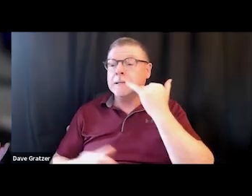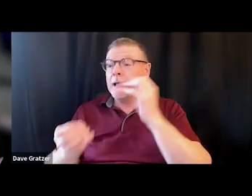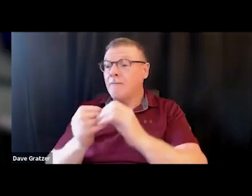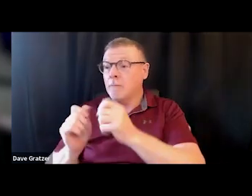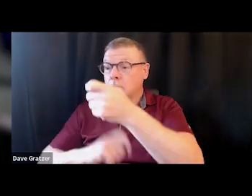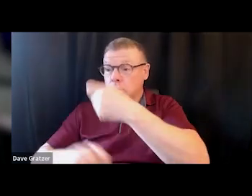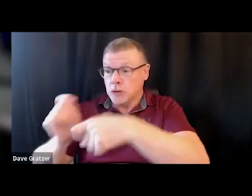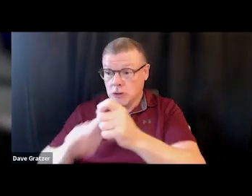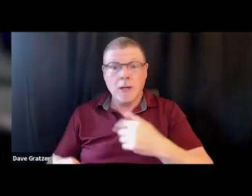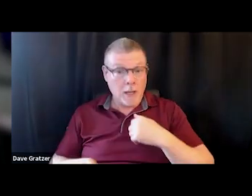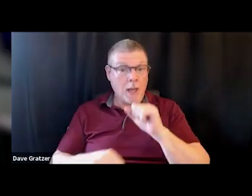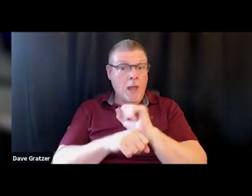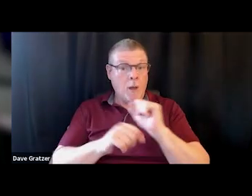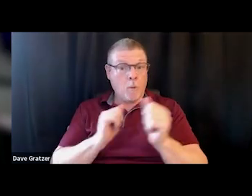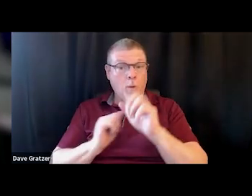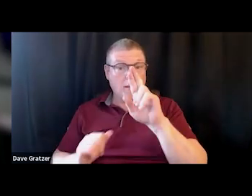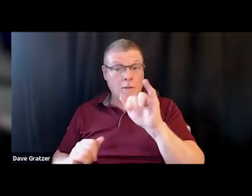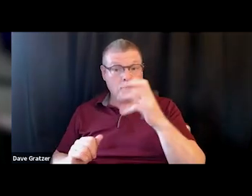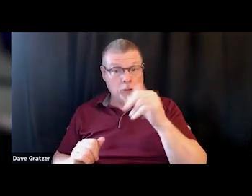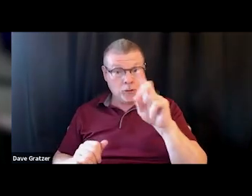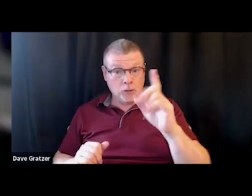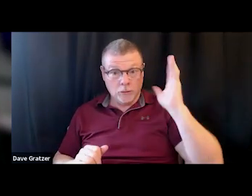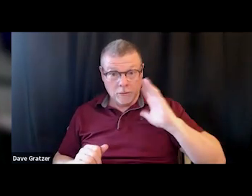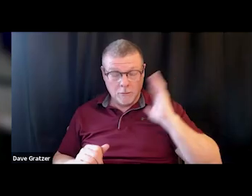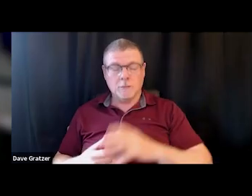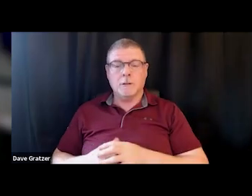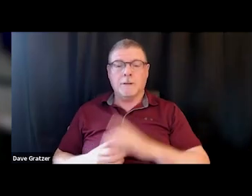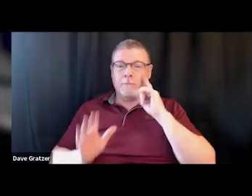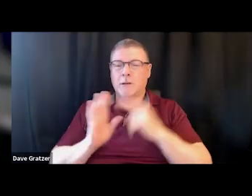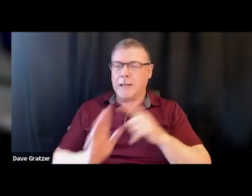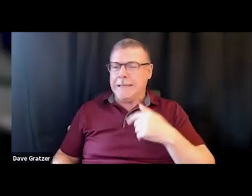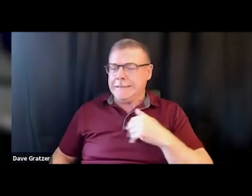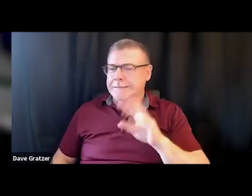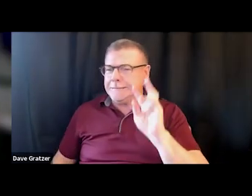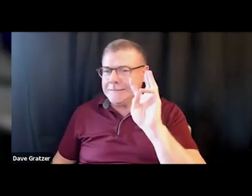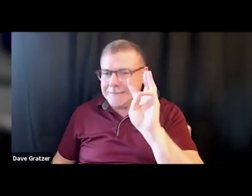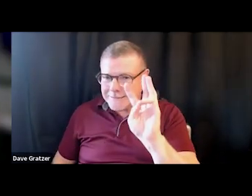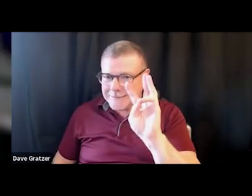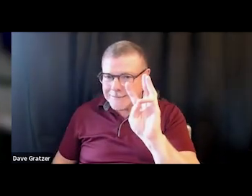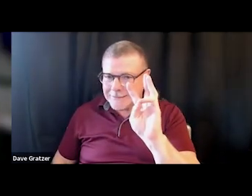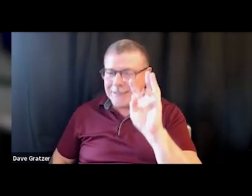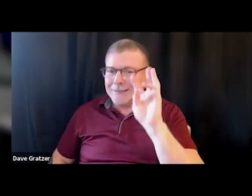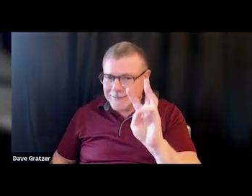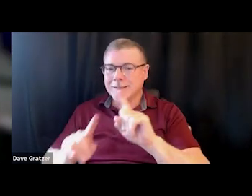Cuando trabajé con Richard, por ejemplo, él tenía seis números de teléfono diferentes durante el tiempo que trabajé con él.